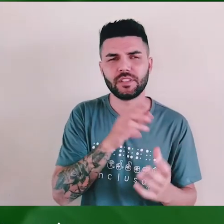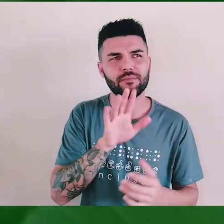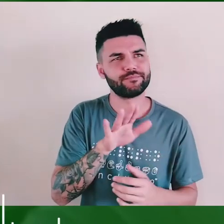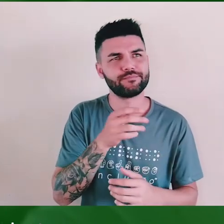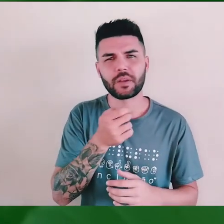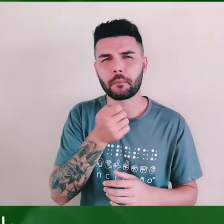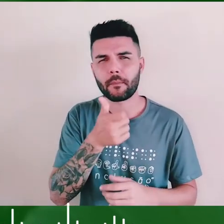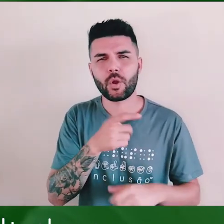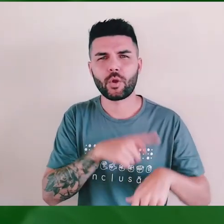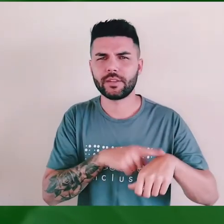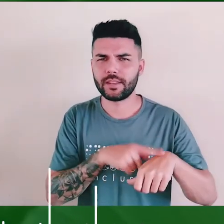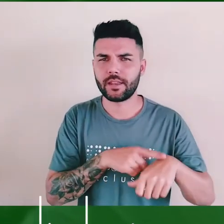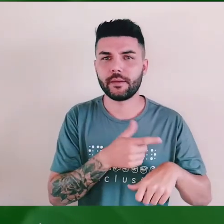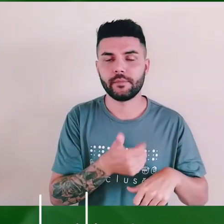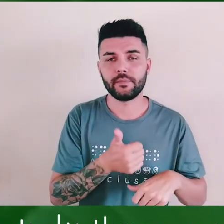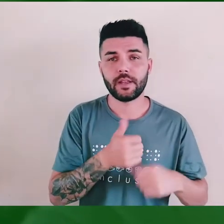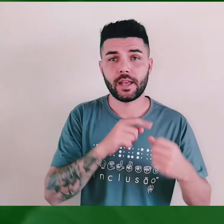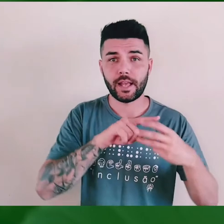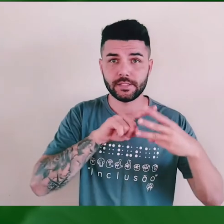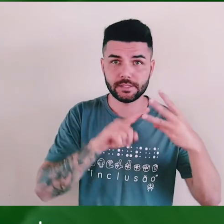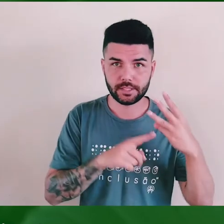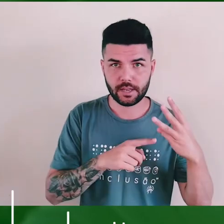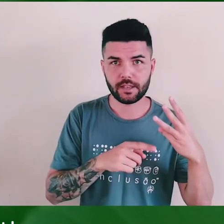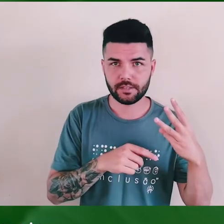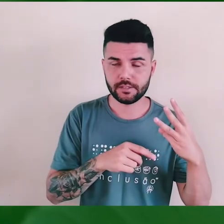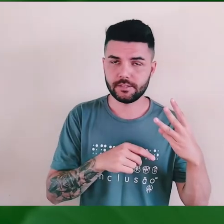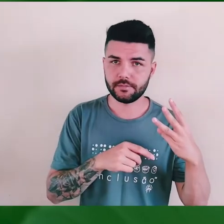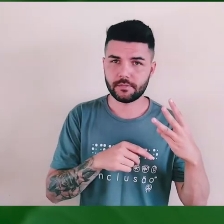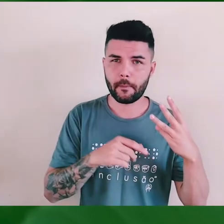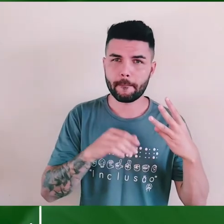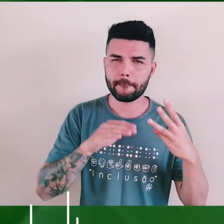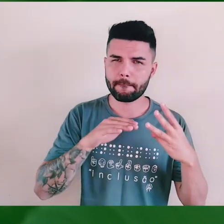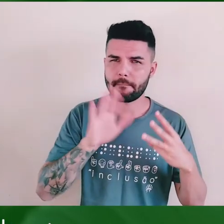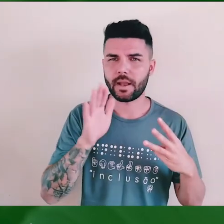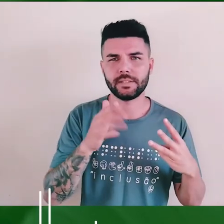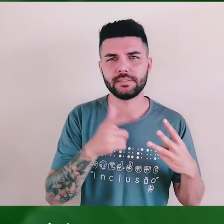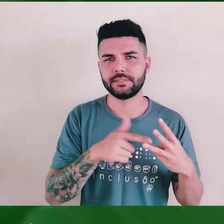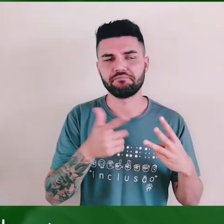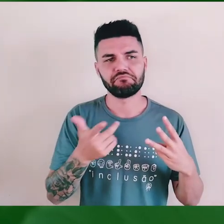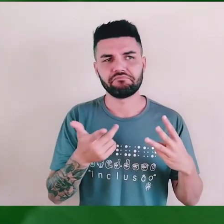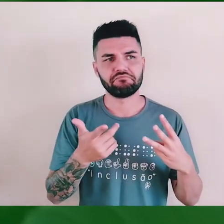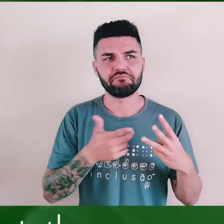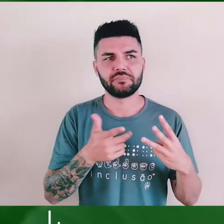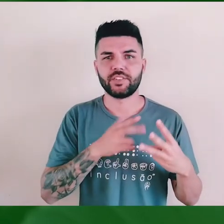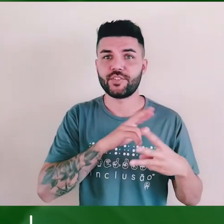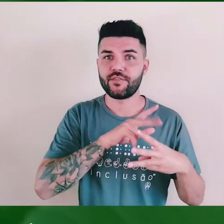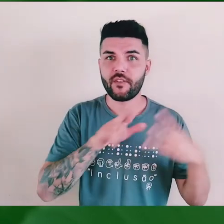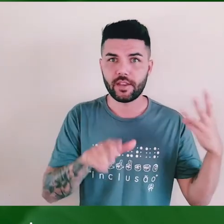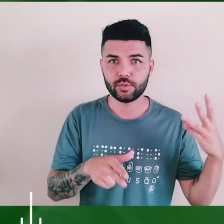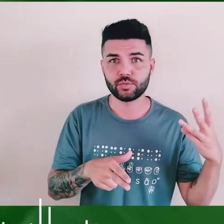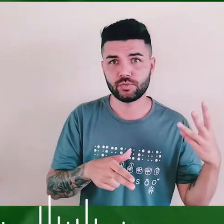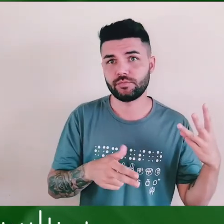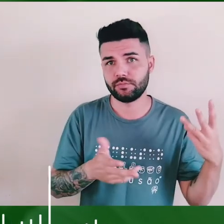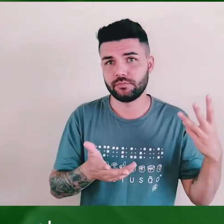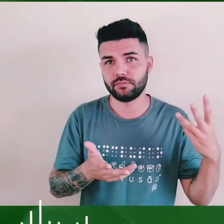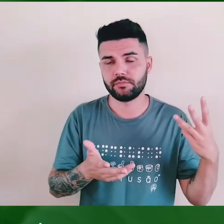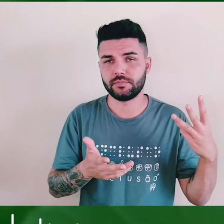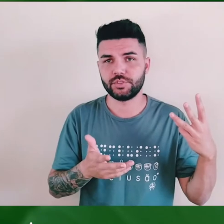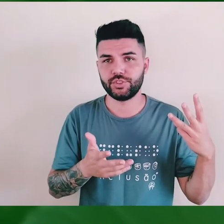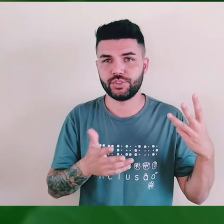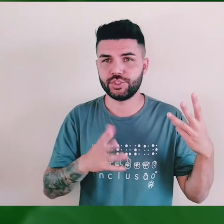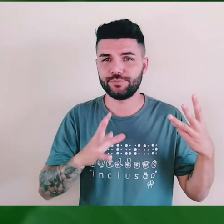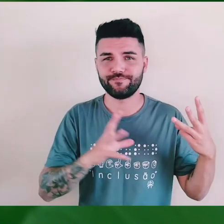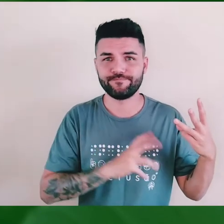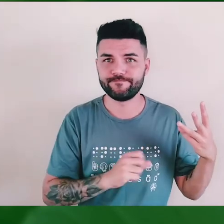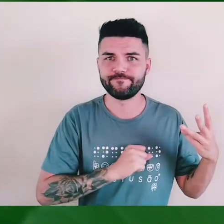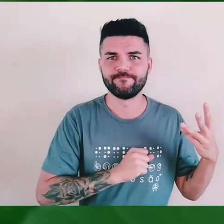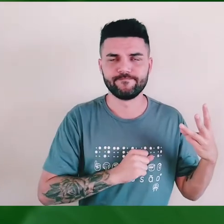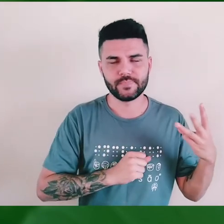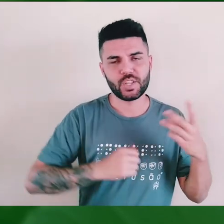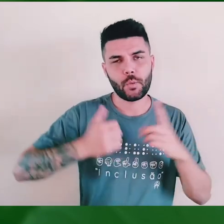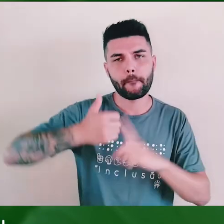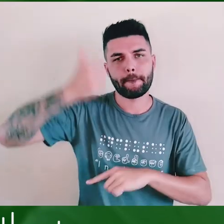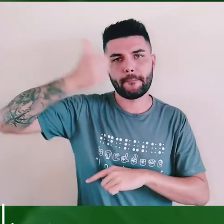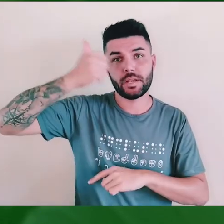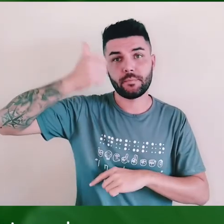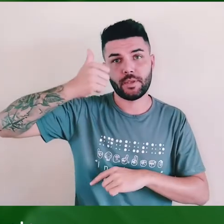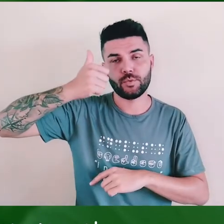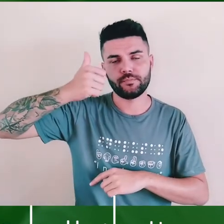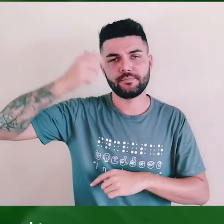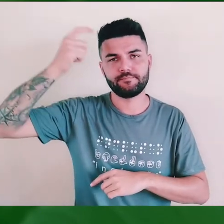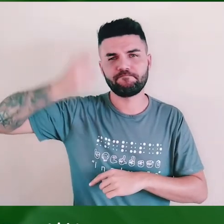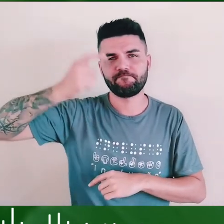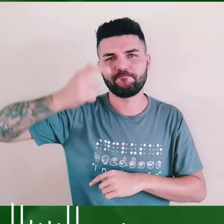essas três assim com peso diversos e na primeira prateleira. Gabriel: E sobre estádios, qual